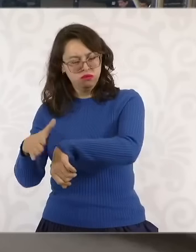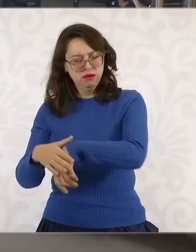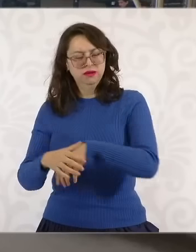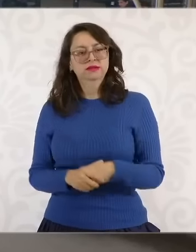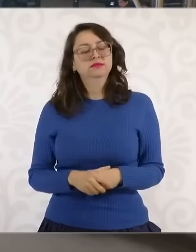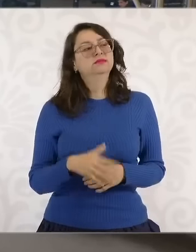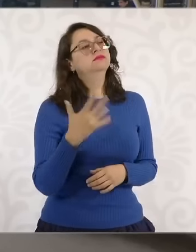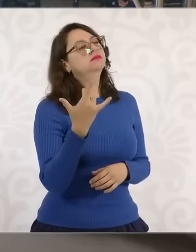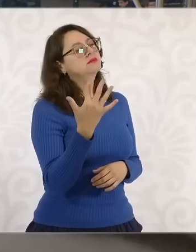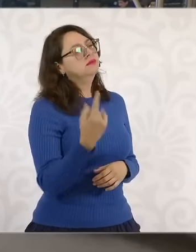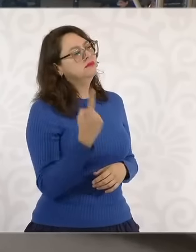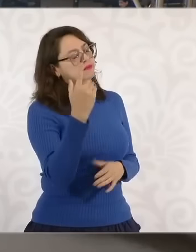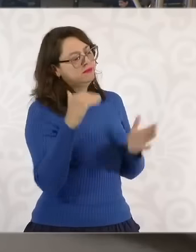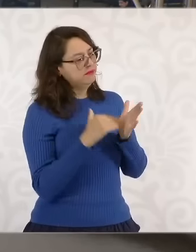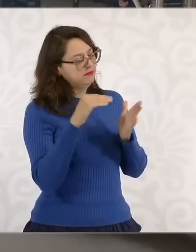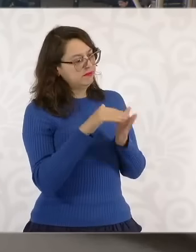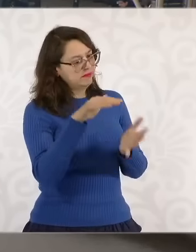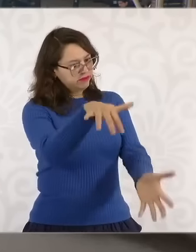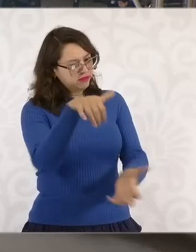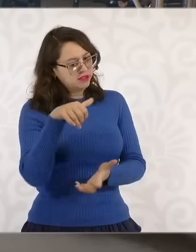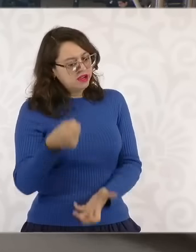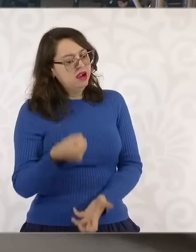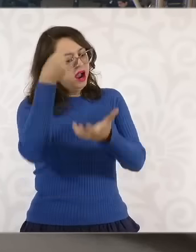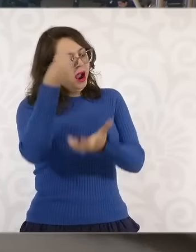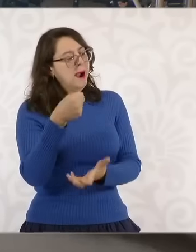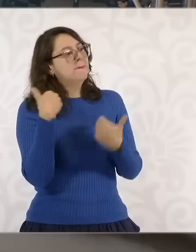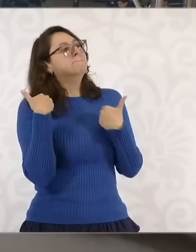¿para qué podrían servir eh que está la secretaria del bienestar? ¿Para cuántos